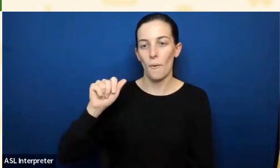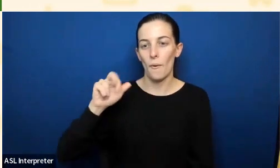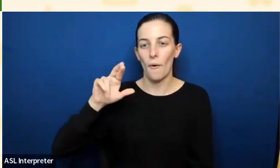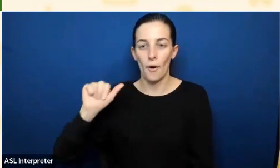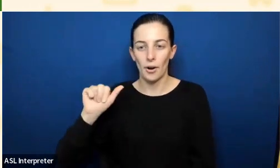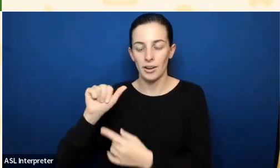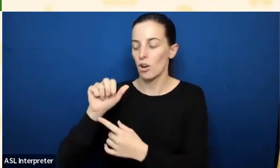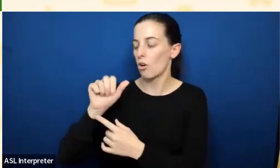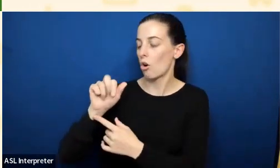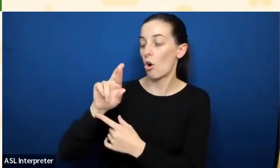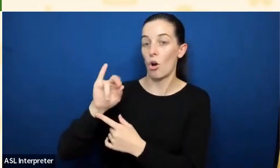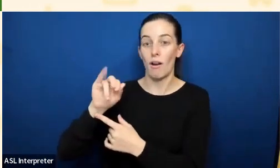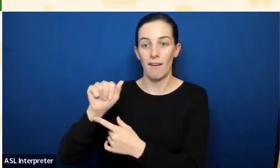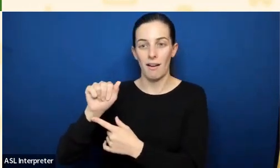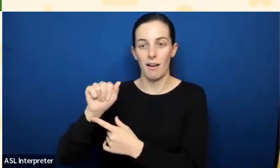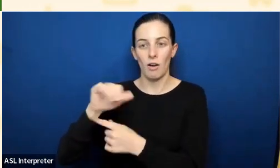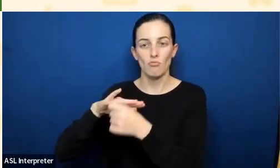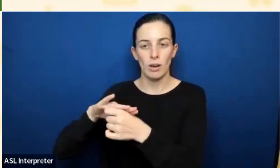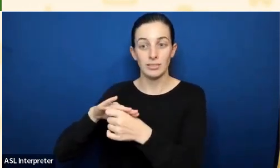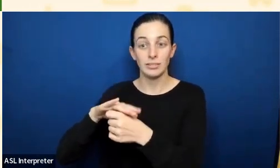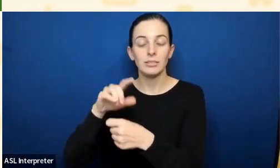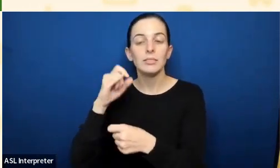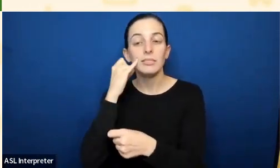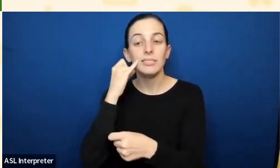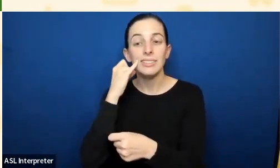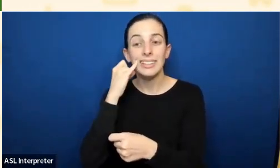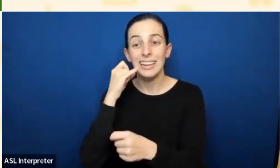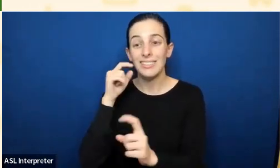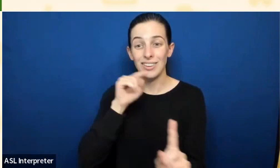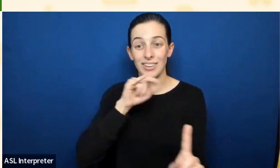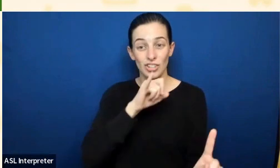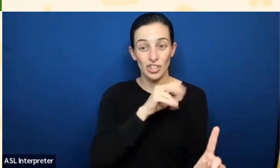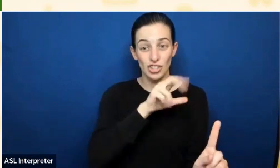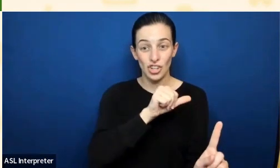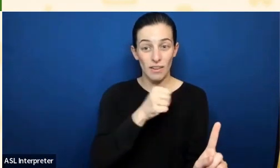El valor predeterminado será falso, porque si no se carga JavaScript, las animaciones no se están ejecutando.